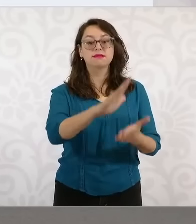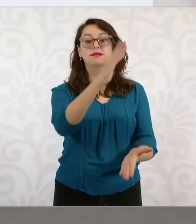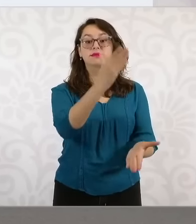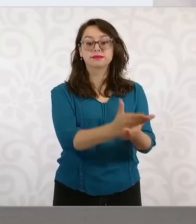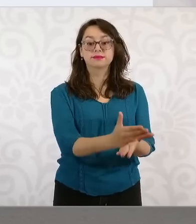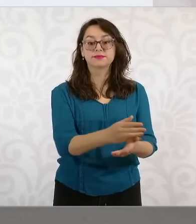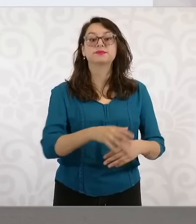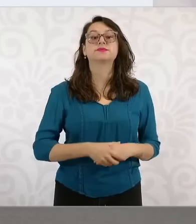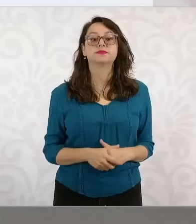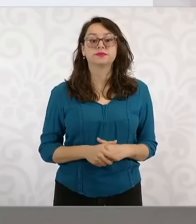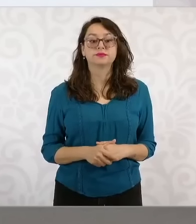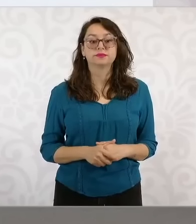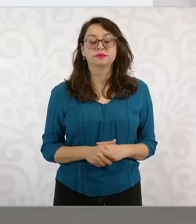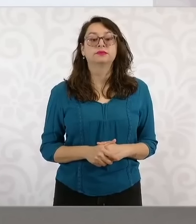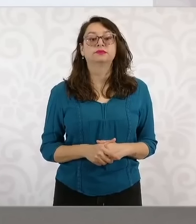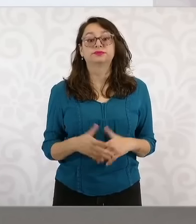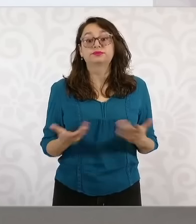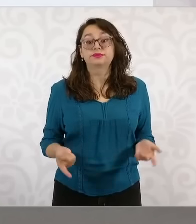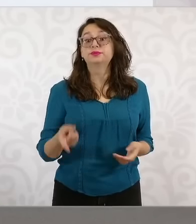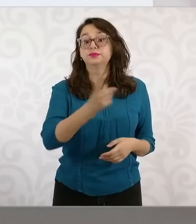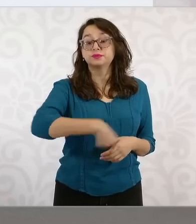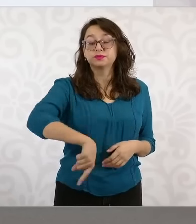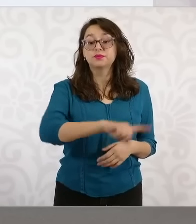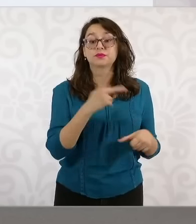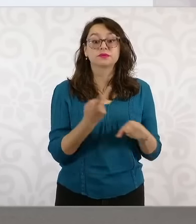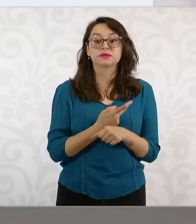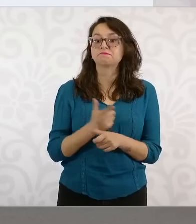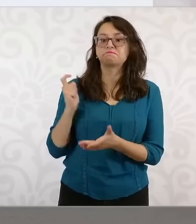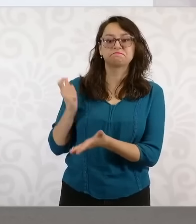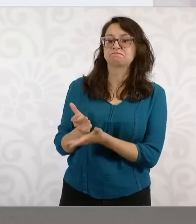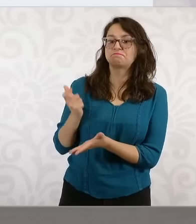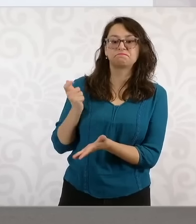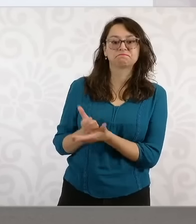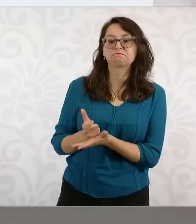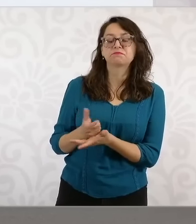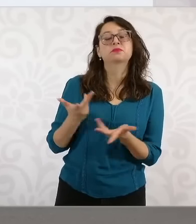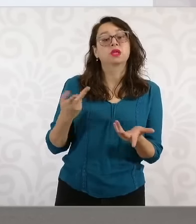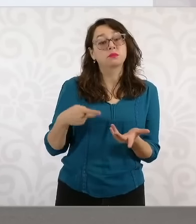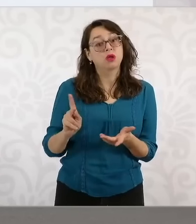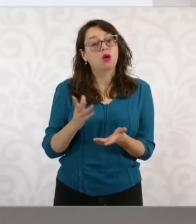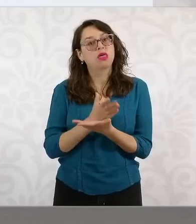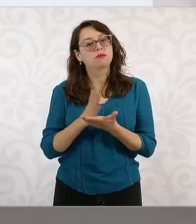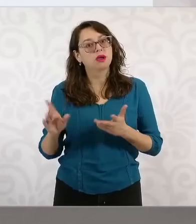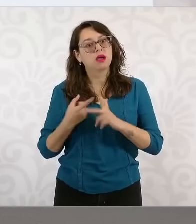están en impago, por supuesto, pero además tienen procesos judiciales en contra de ellos,